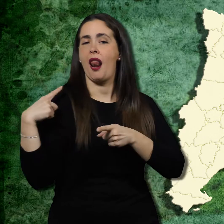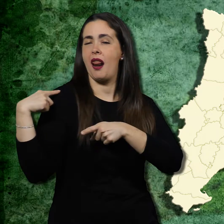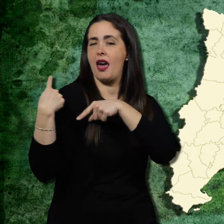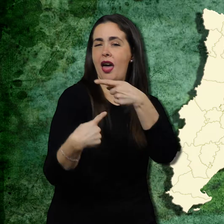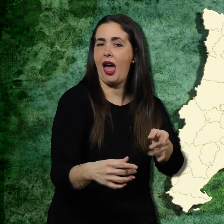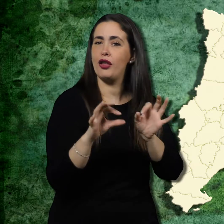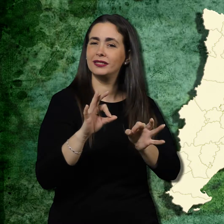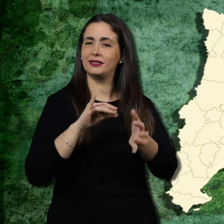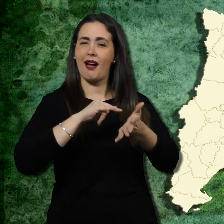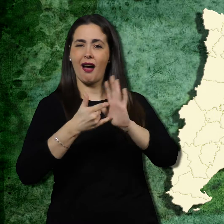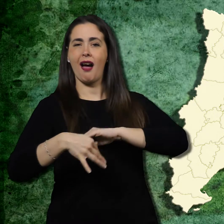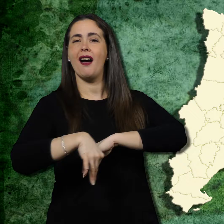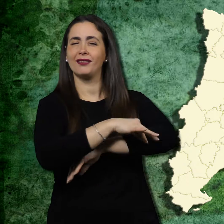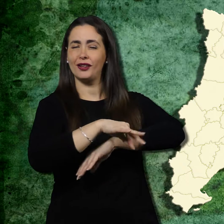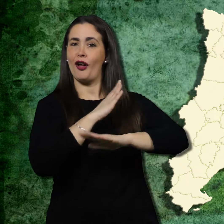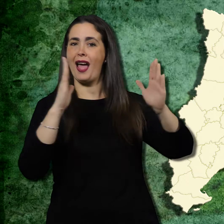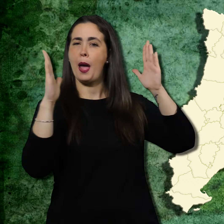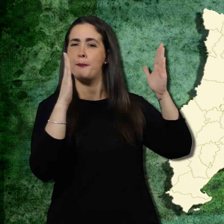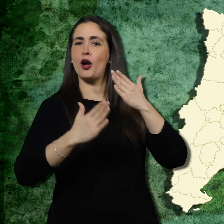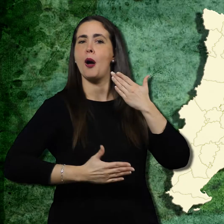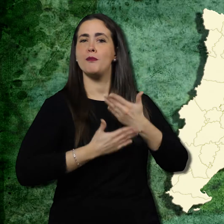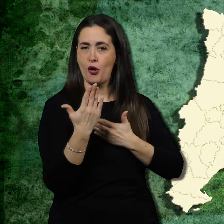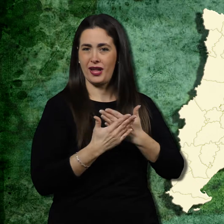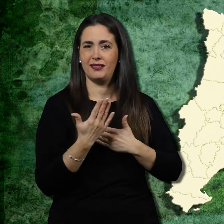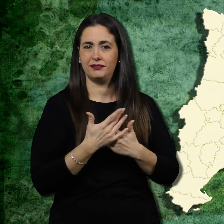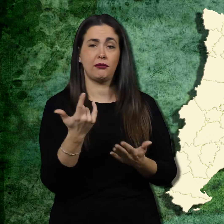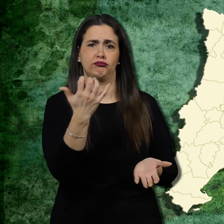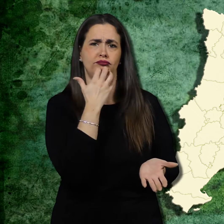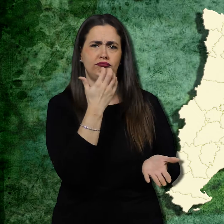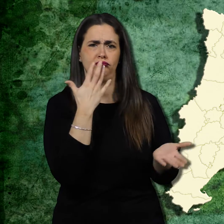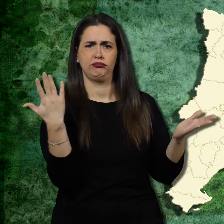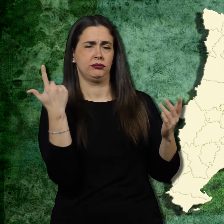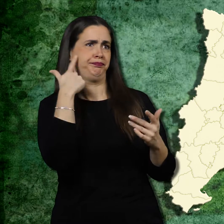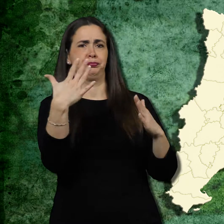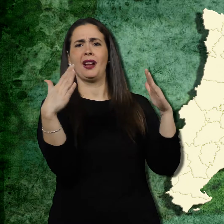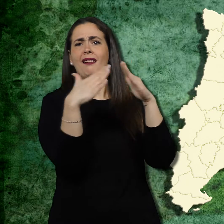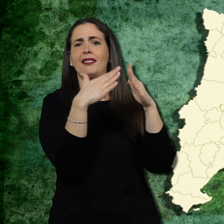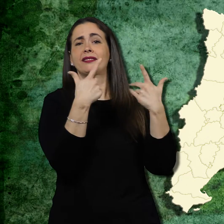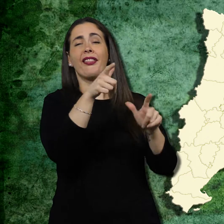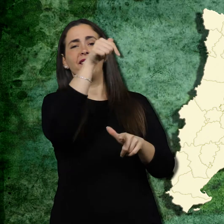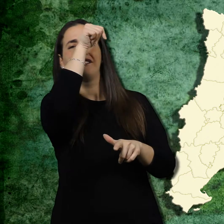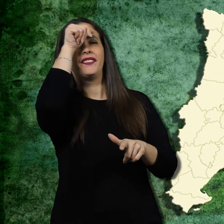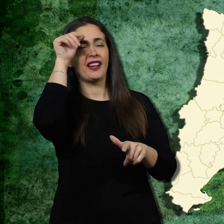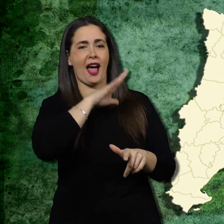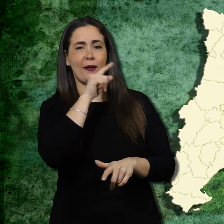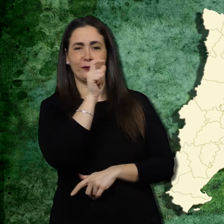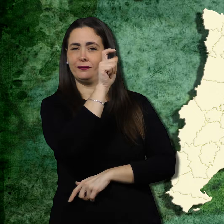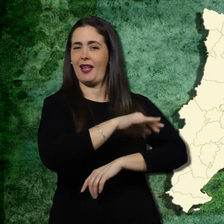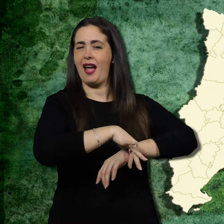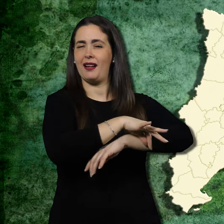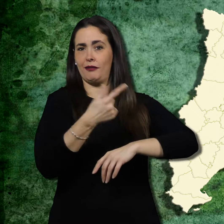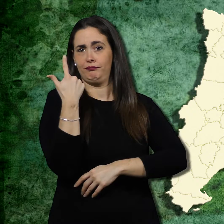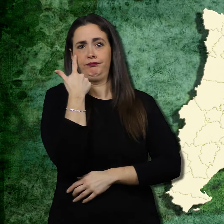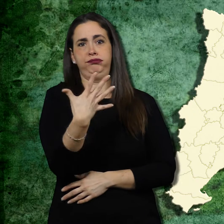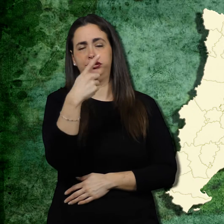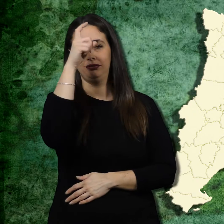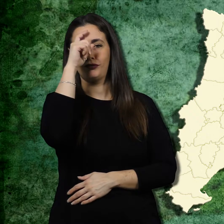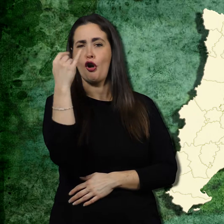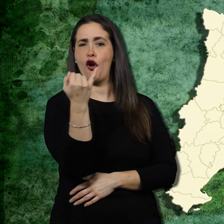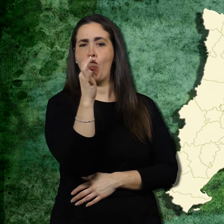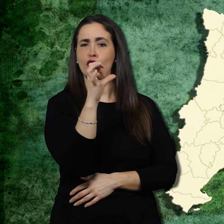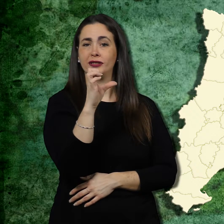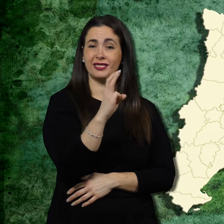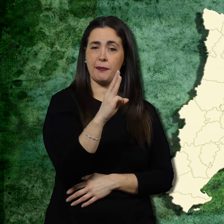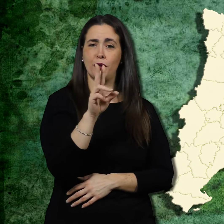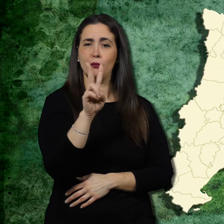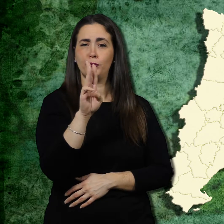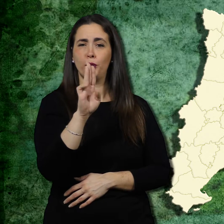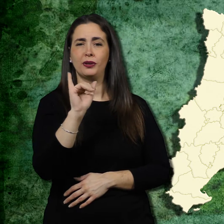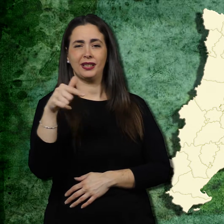llegat arquitectònic de l'època modernista com la mateixa casa d'estiueig de l'arquitecte Josep Puig i Cadafalch,